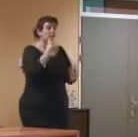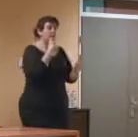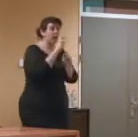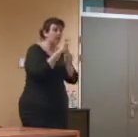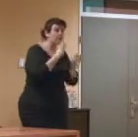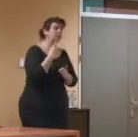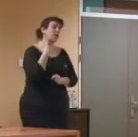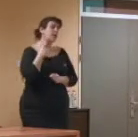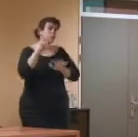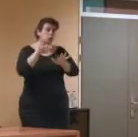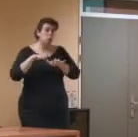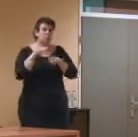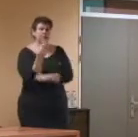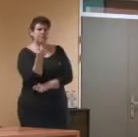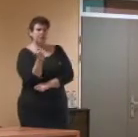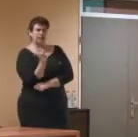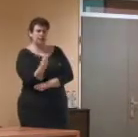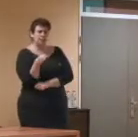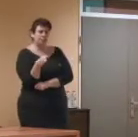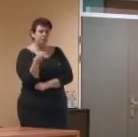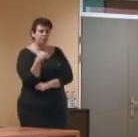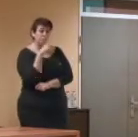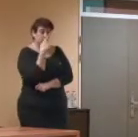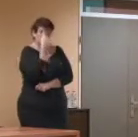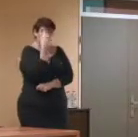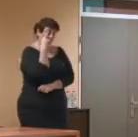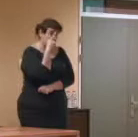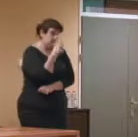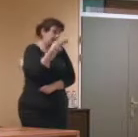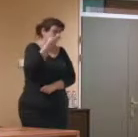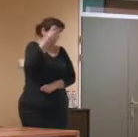Me parece muy importante el punto de partida